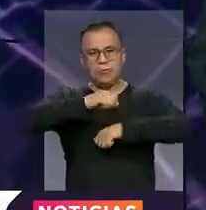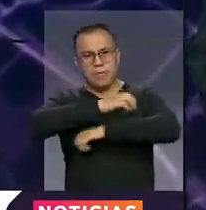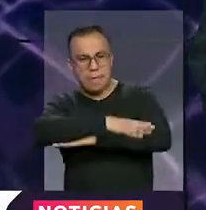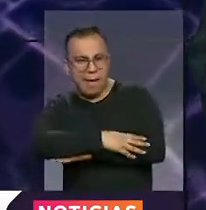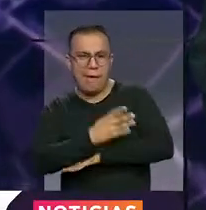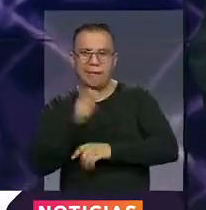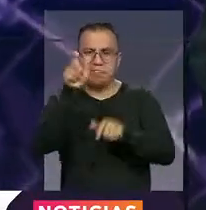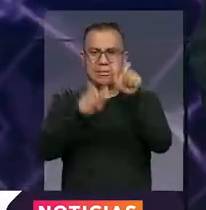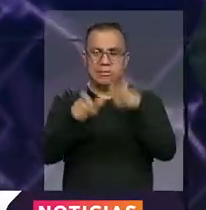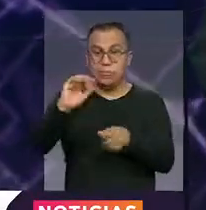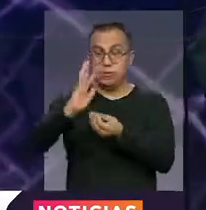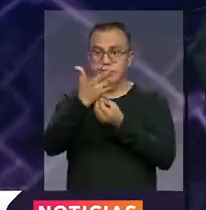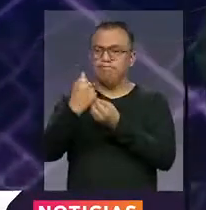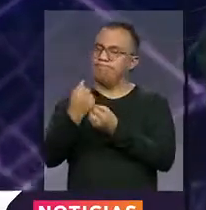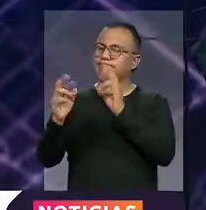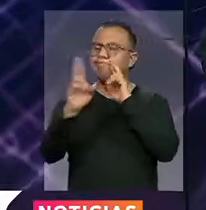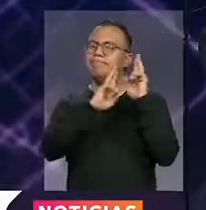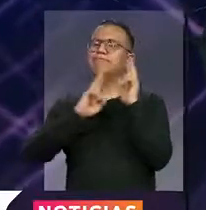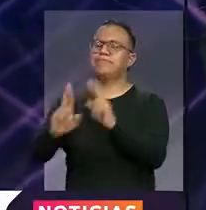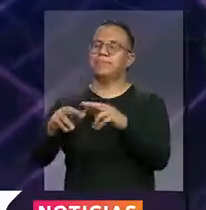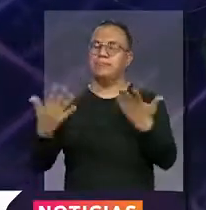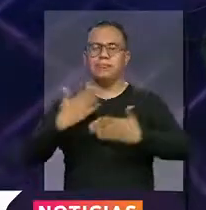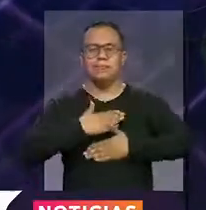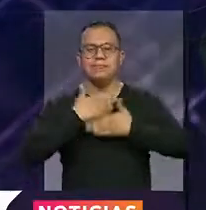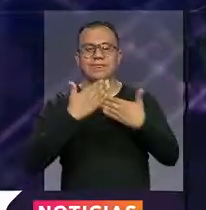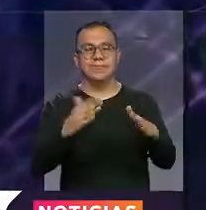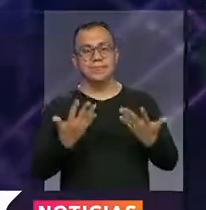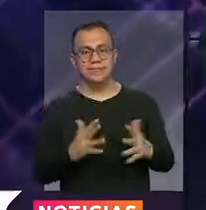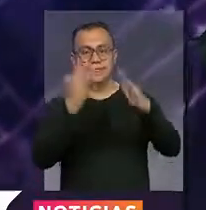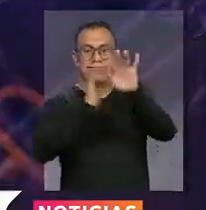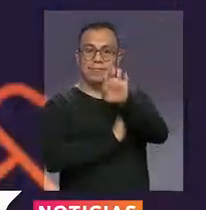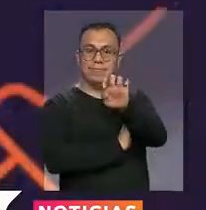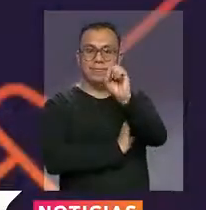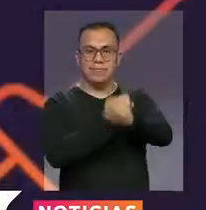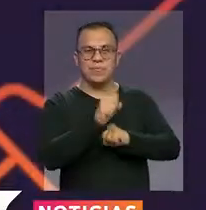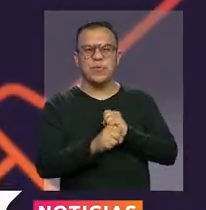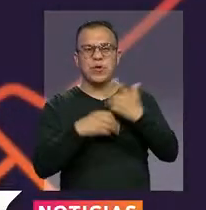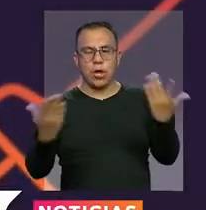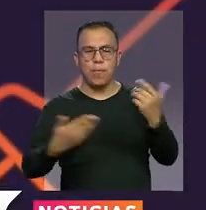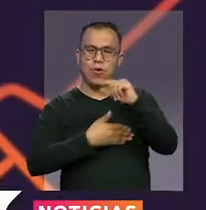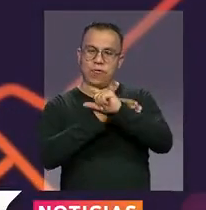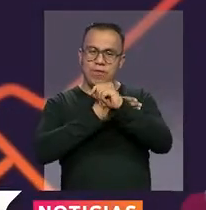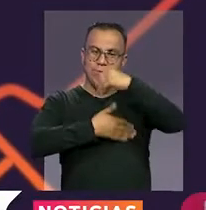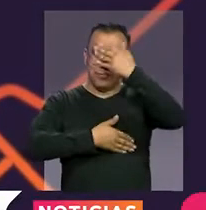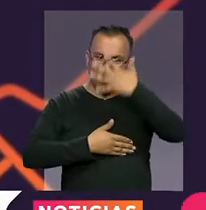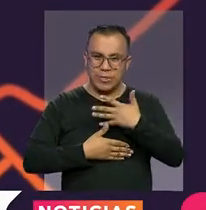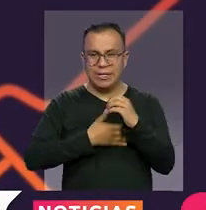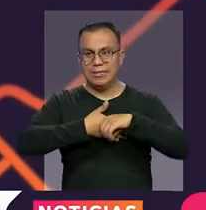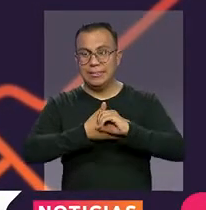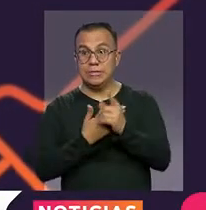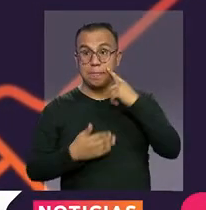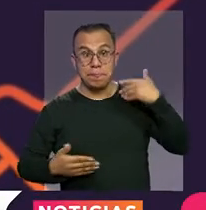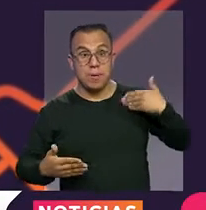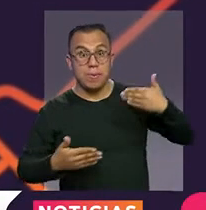FERNANDO BOTERO CUMPLE 90 AñOS Y ES DE VARIOS RINCONES DEL MUNDO INSTITUCIONES, MEDIOS DE COMUNICACIóN COMO EMBAJADAS Y